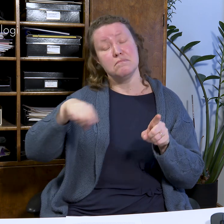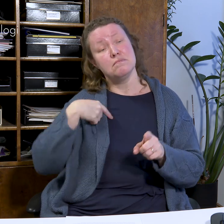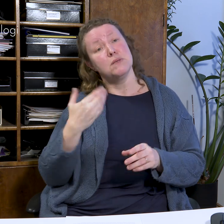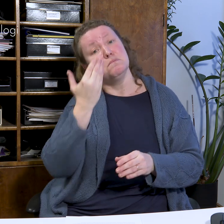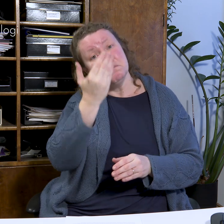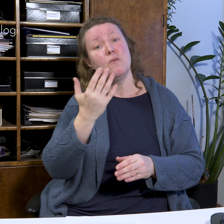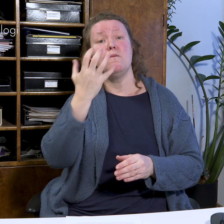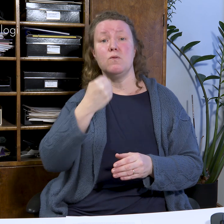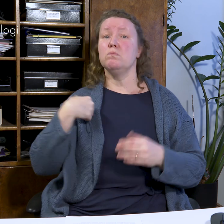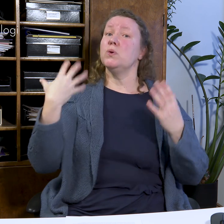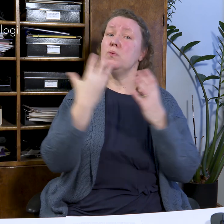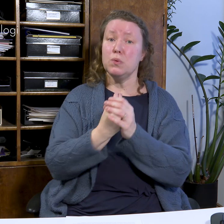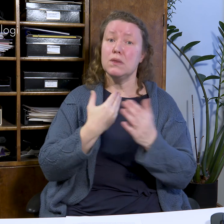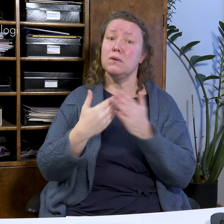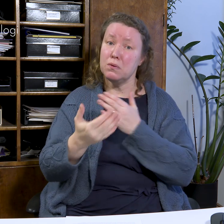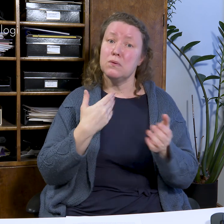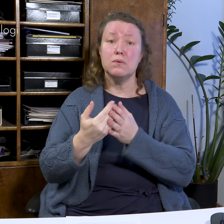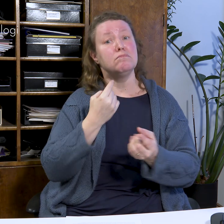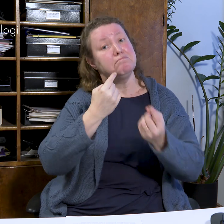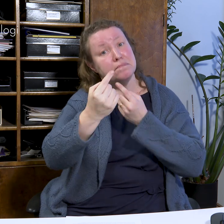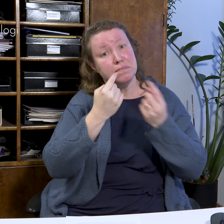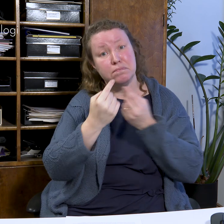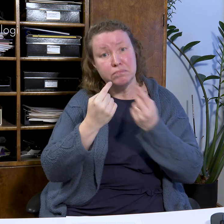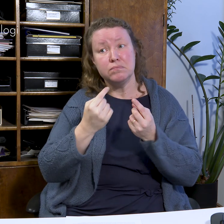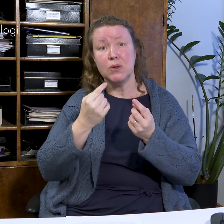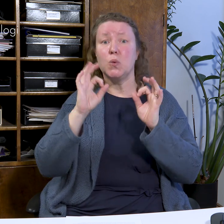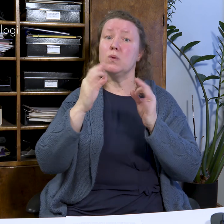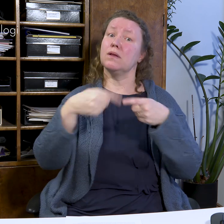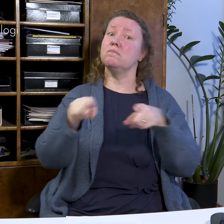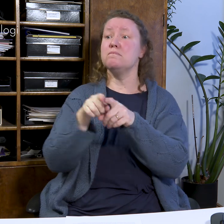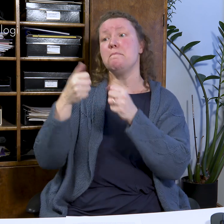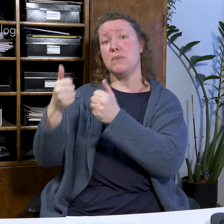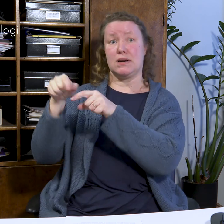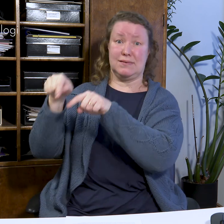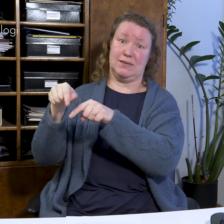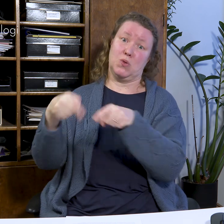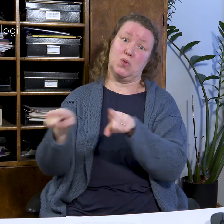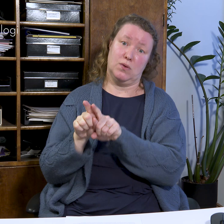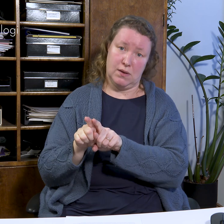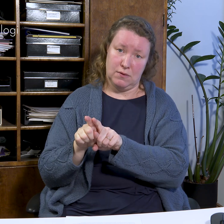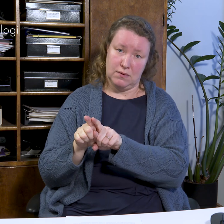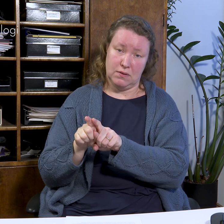Olemme myös tarjonneet yhteistyöapuamme hankkeen suunnitteluun, -